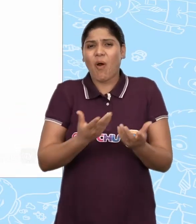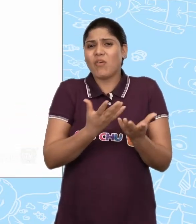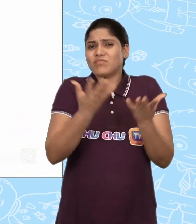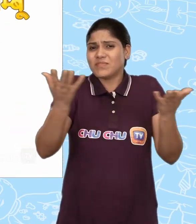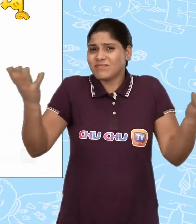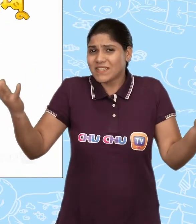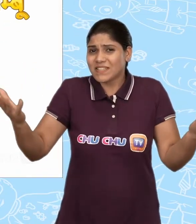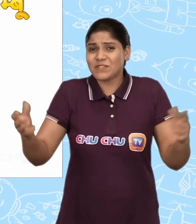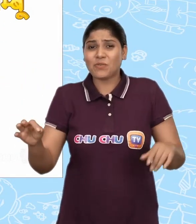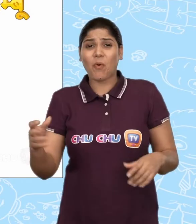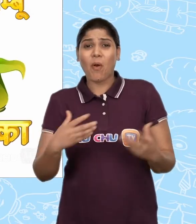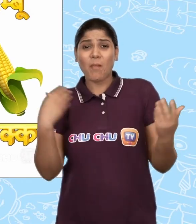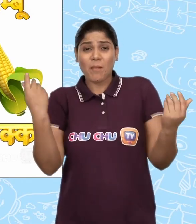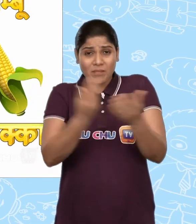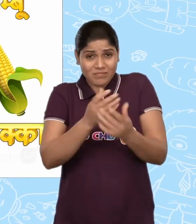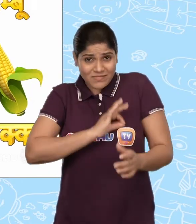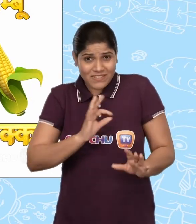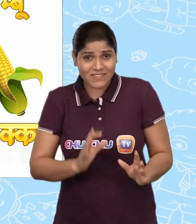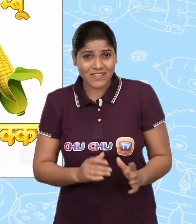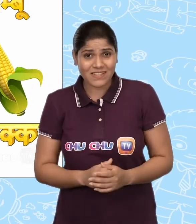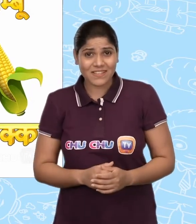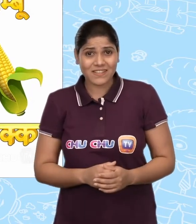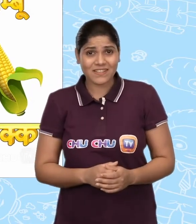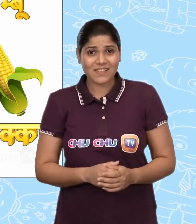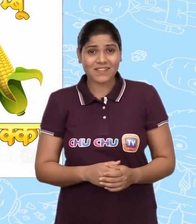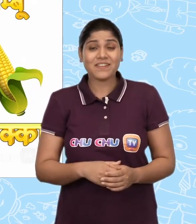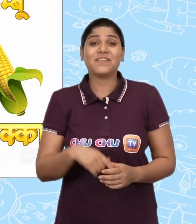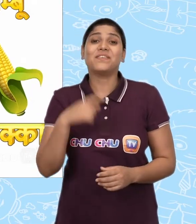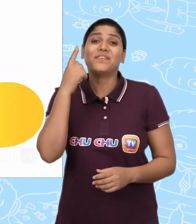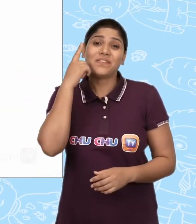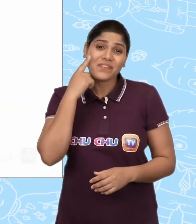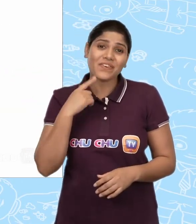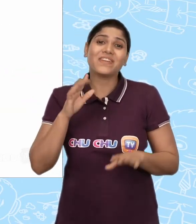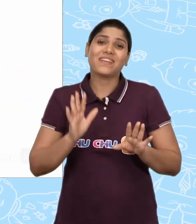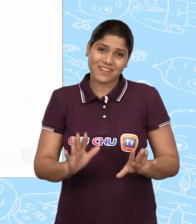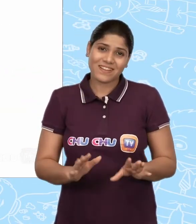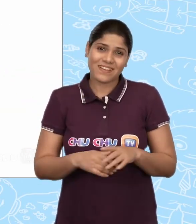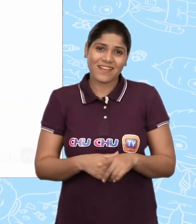बहुत सी चीज़ें जो हमें पसंद हैं वो पीली हैं।